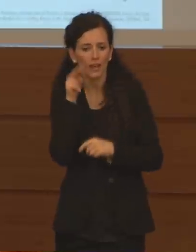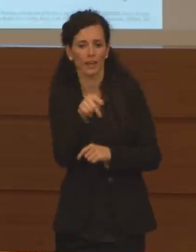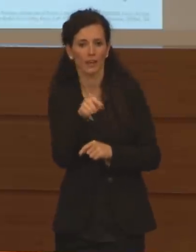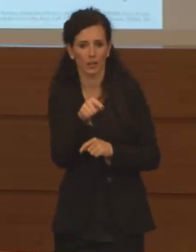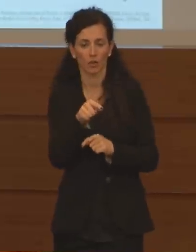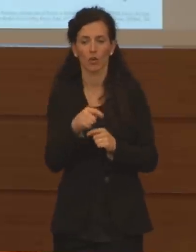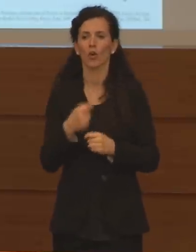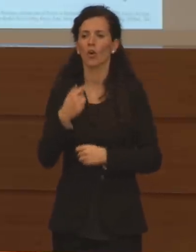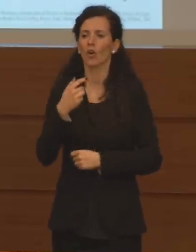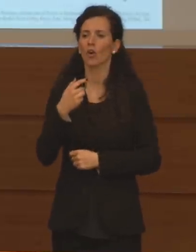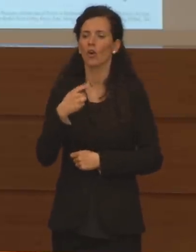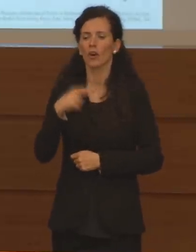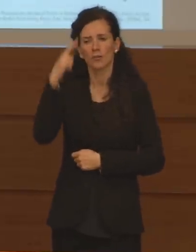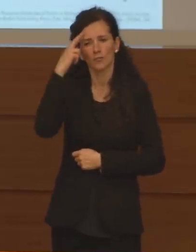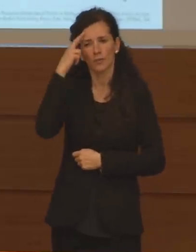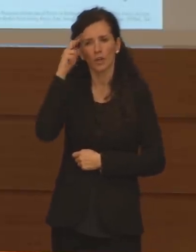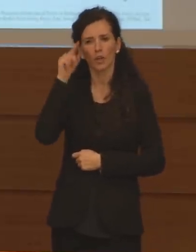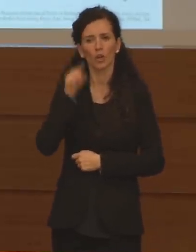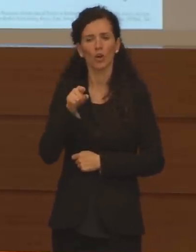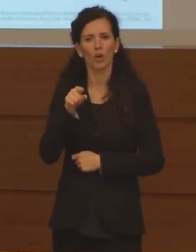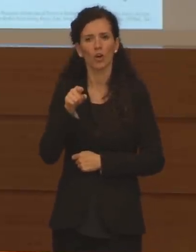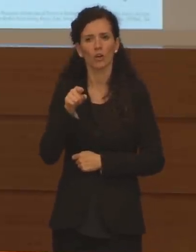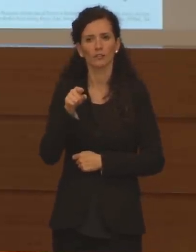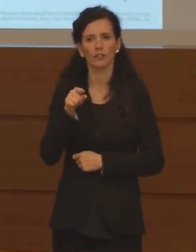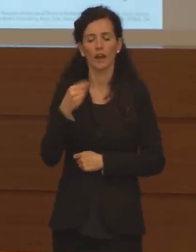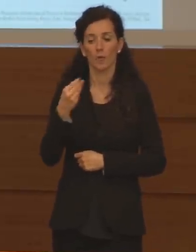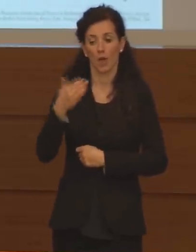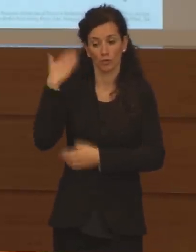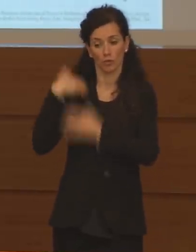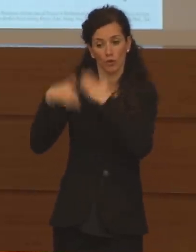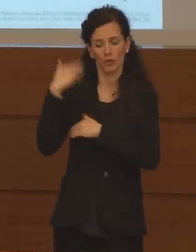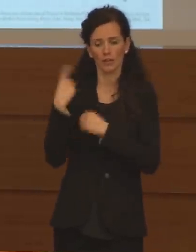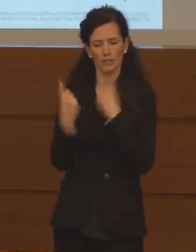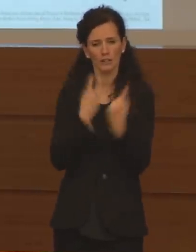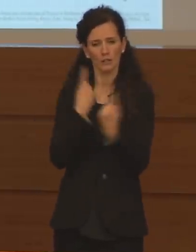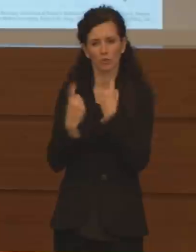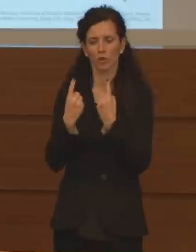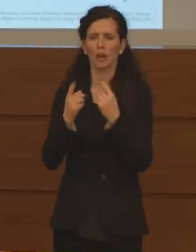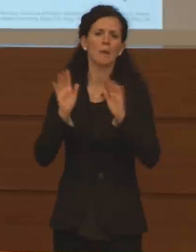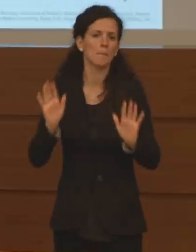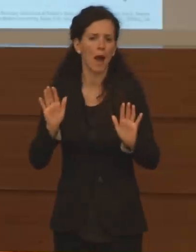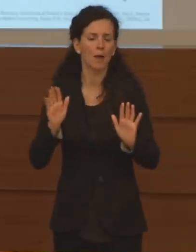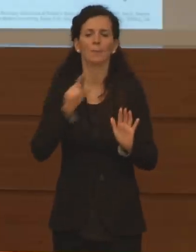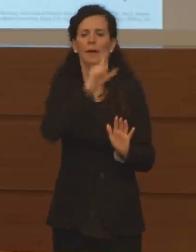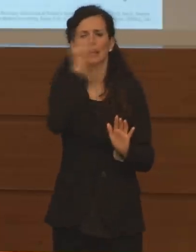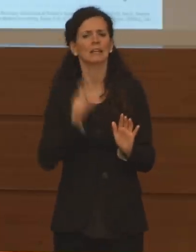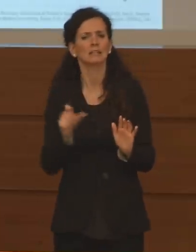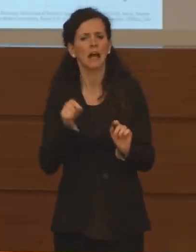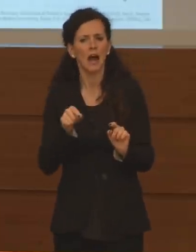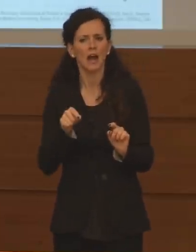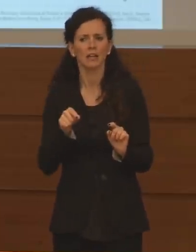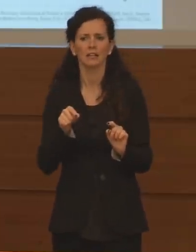Intanto in Italia e poi qualcuno più